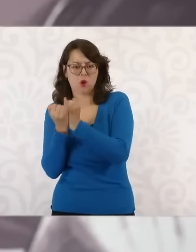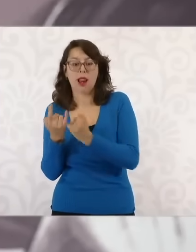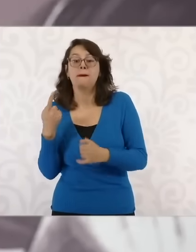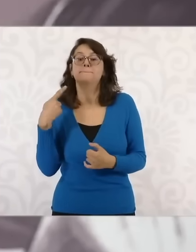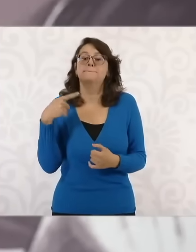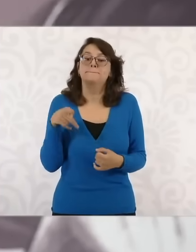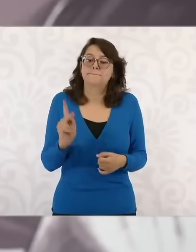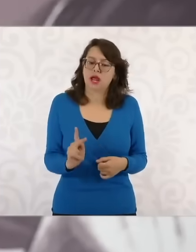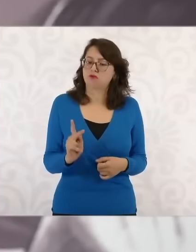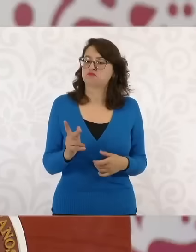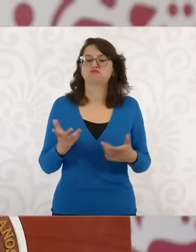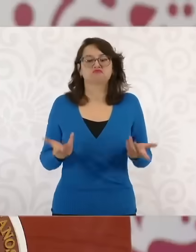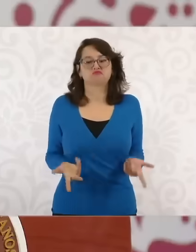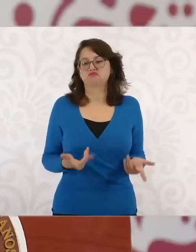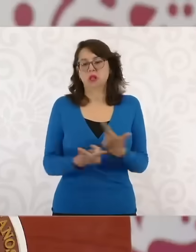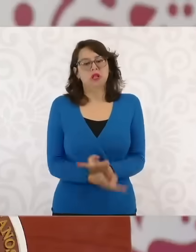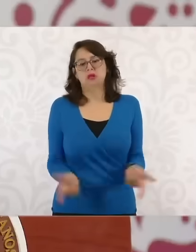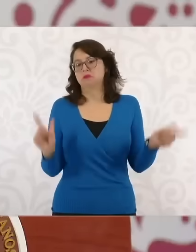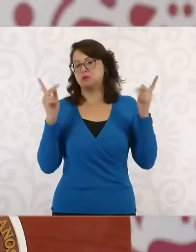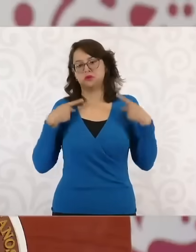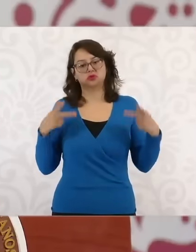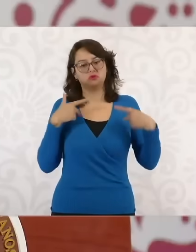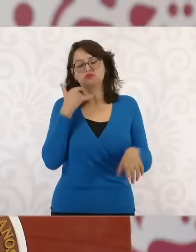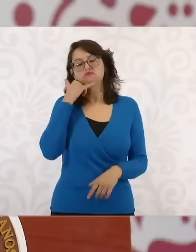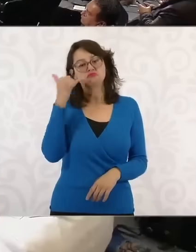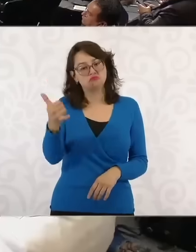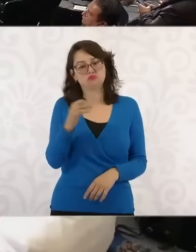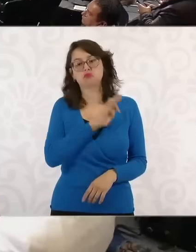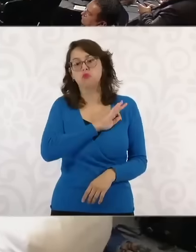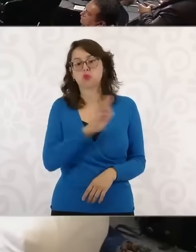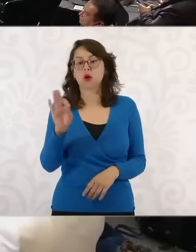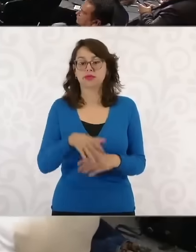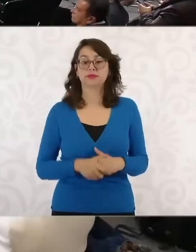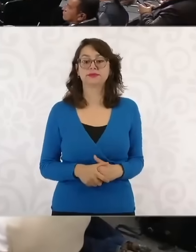entonces efectivamente cualquier persona puede puede llamar. Bien, gracias. Eh,